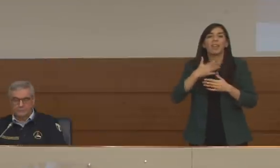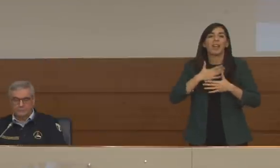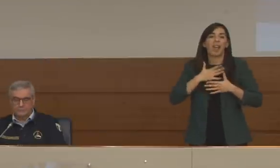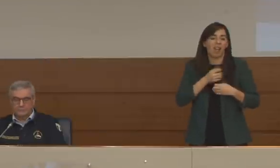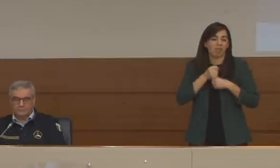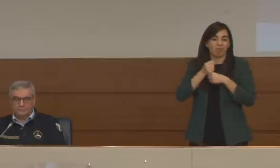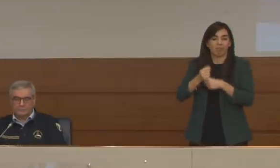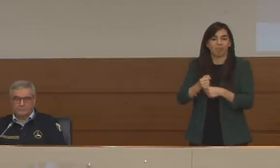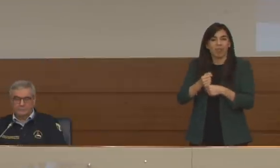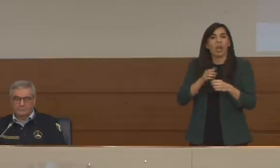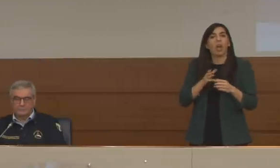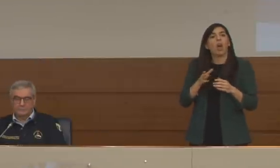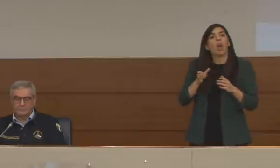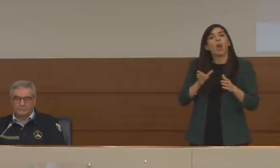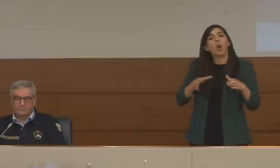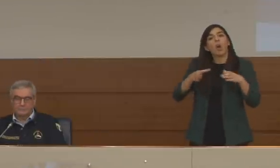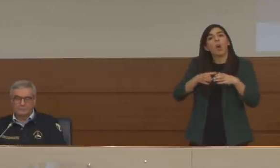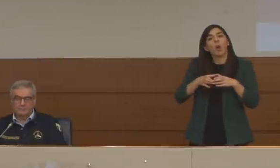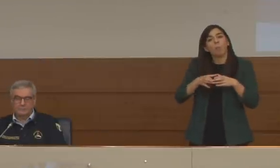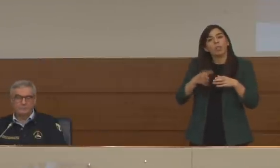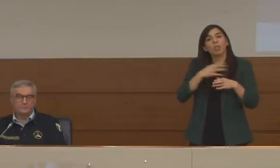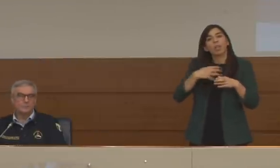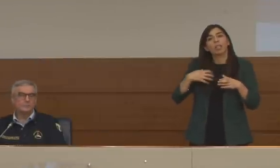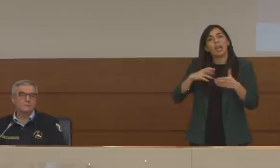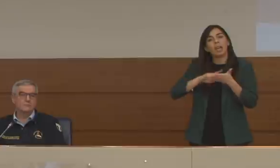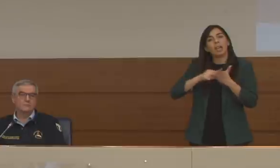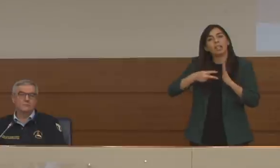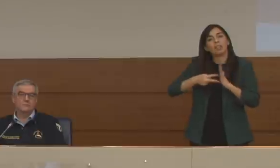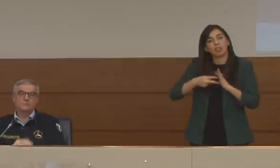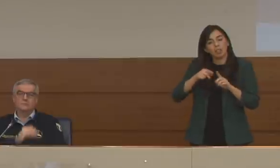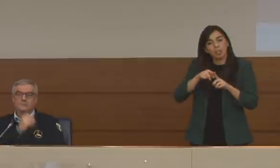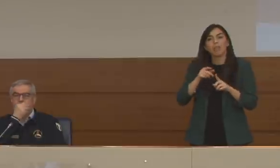Scientifica e a nome di tutta la comunità, lo salutiamo e gli auguriamo una